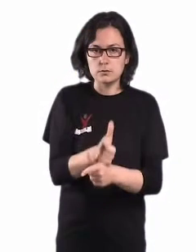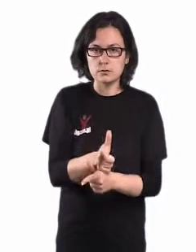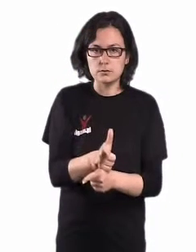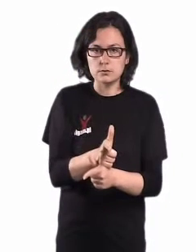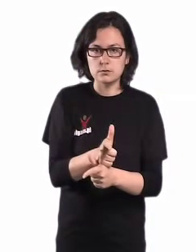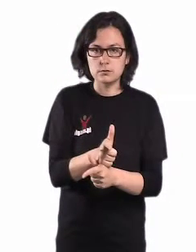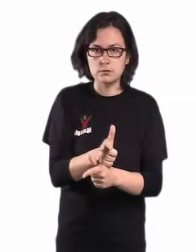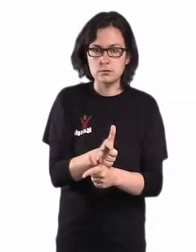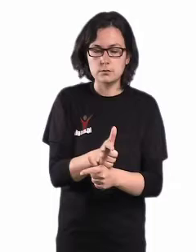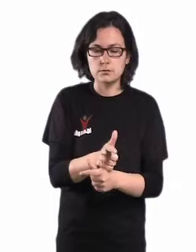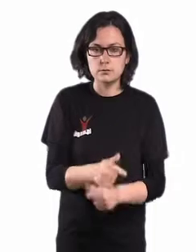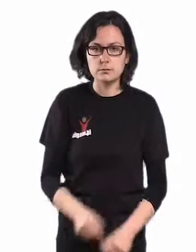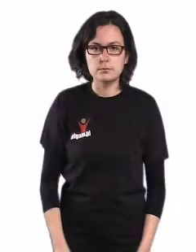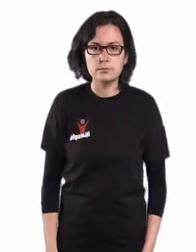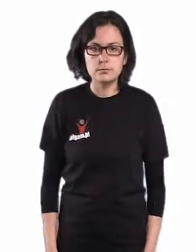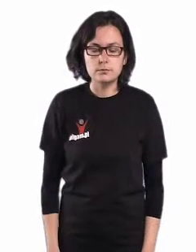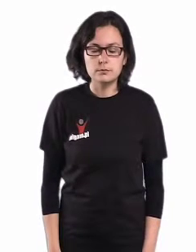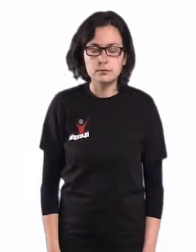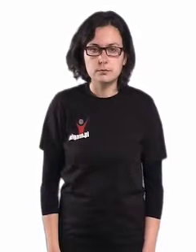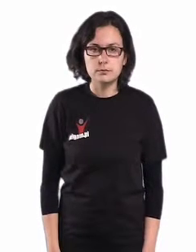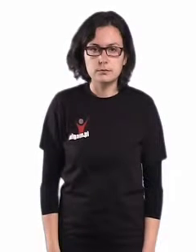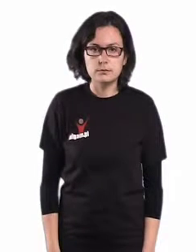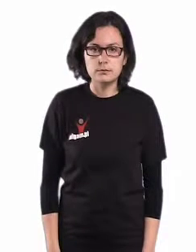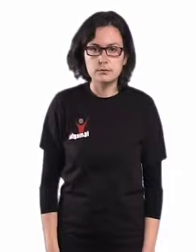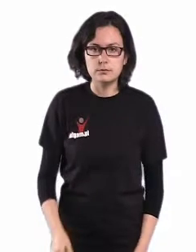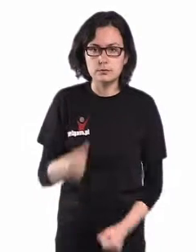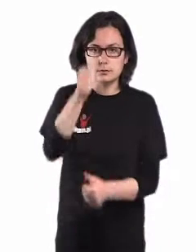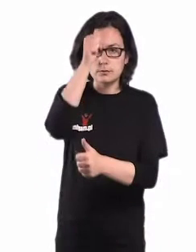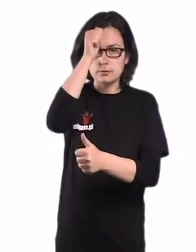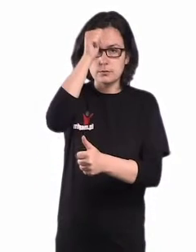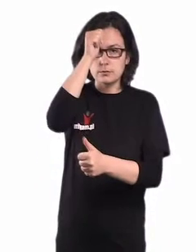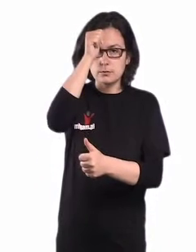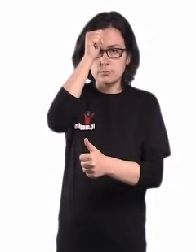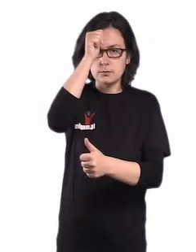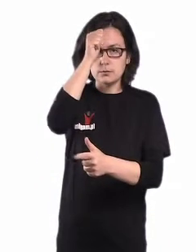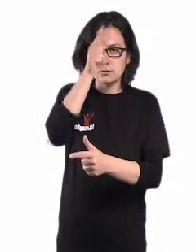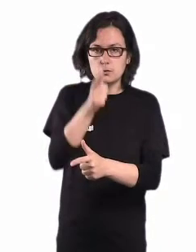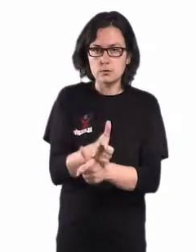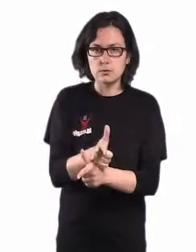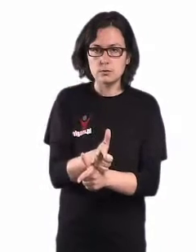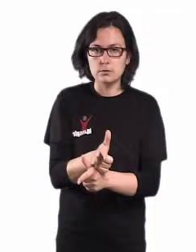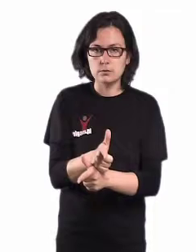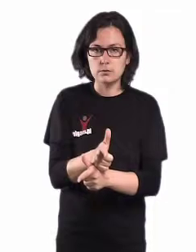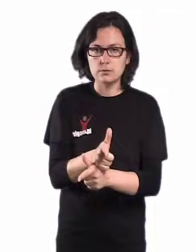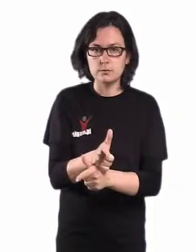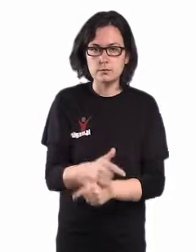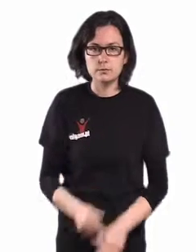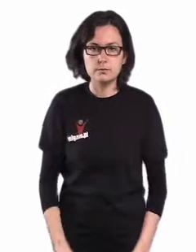Borther